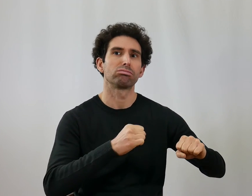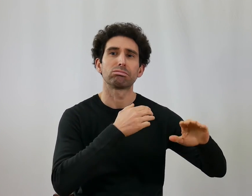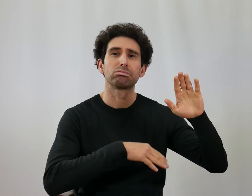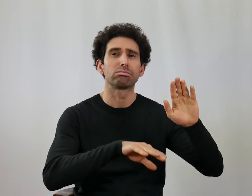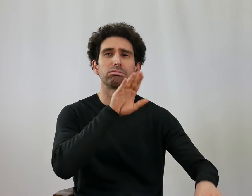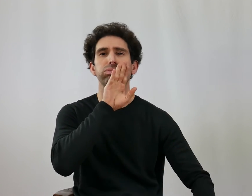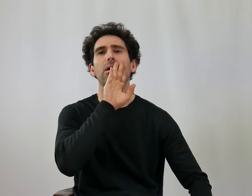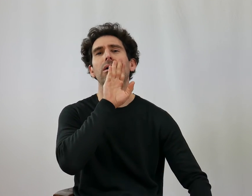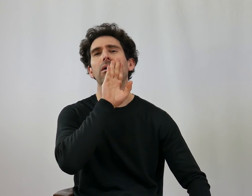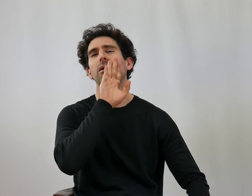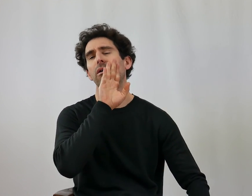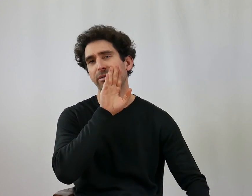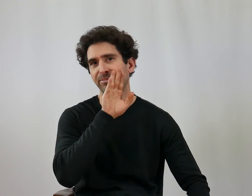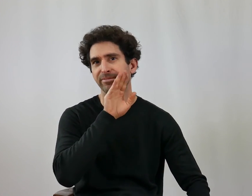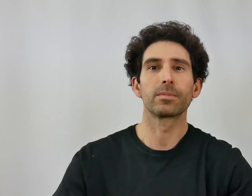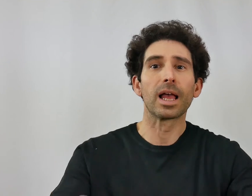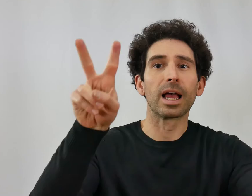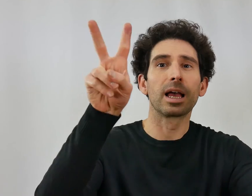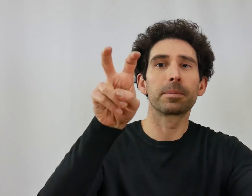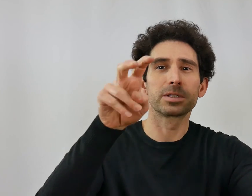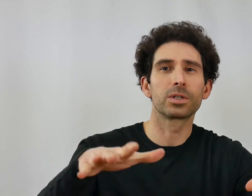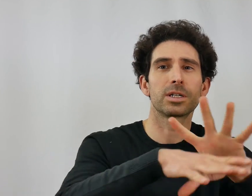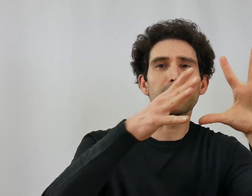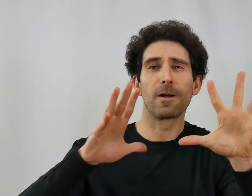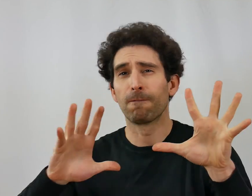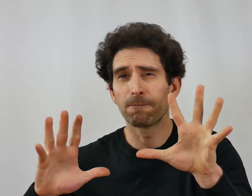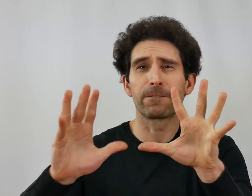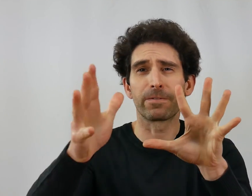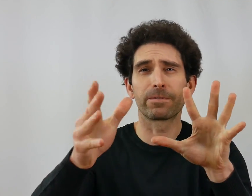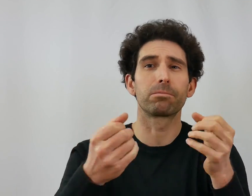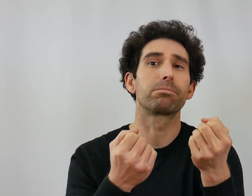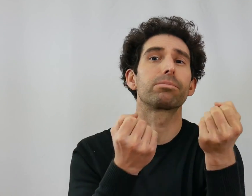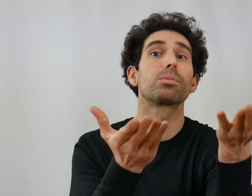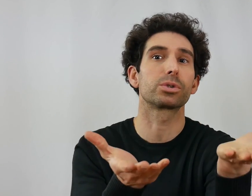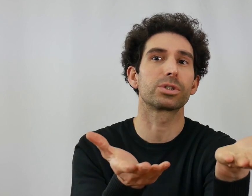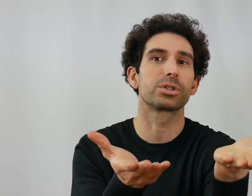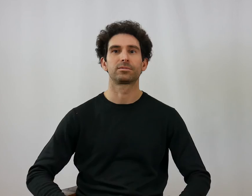Finalement non. Voici ma proposition d'expression imagée en LSF.